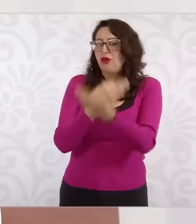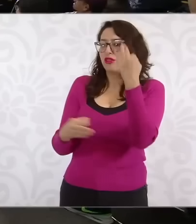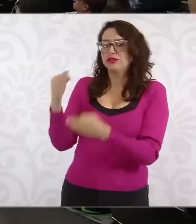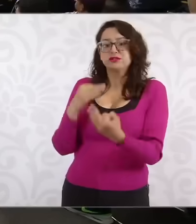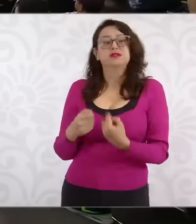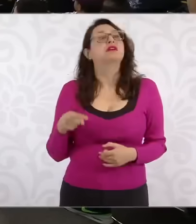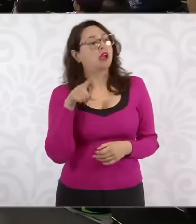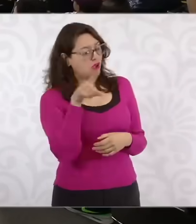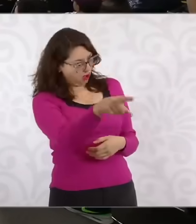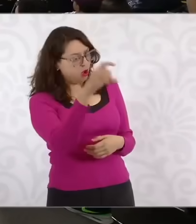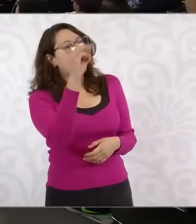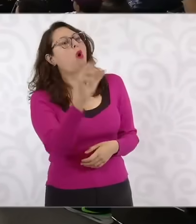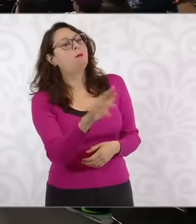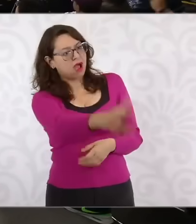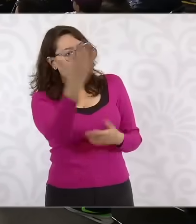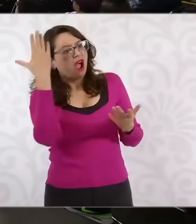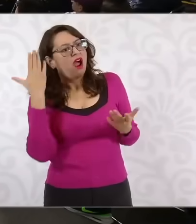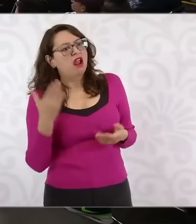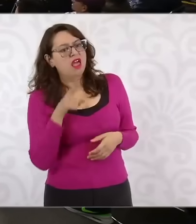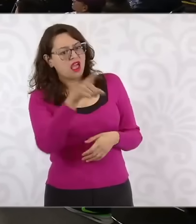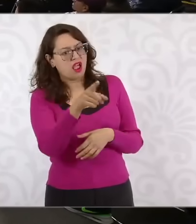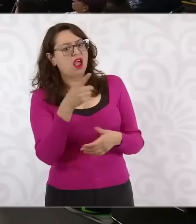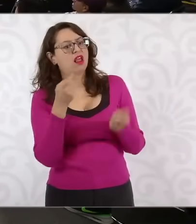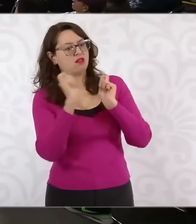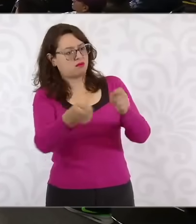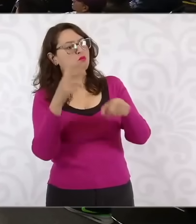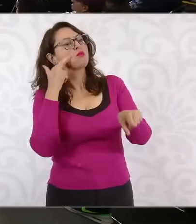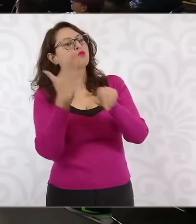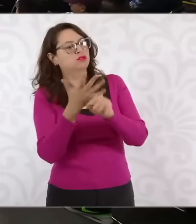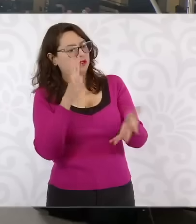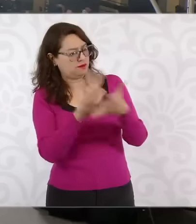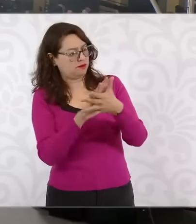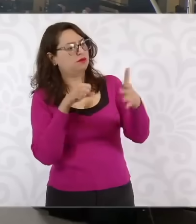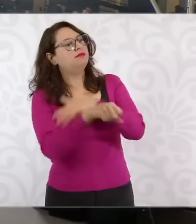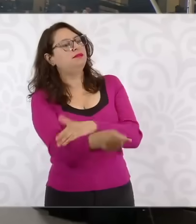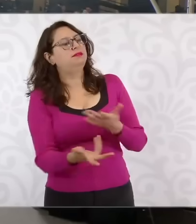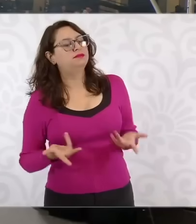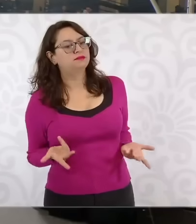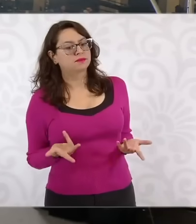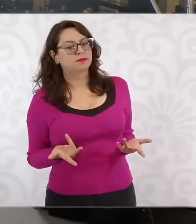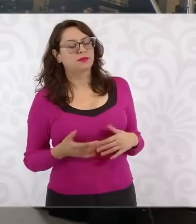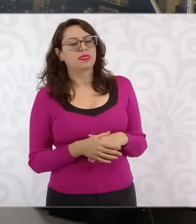porque Harfush es el que encargado ahora de los penales en el país. Hay un don Lázaro Ortega,